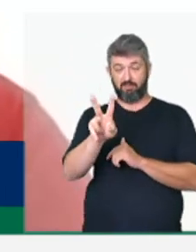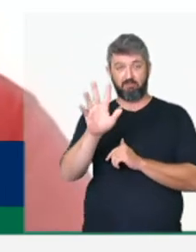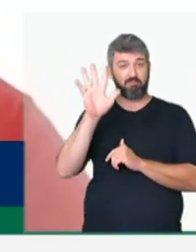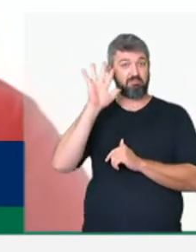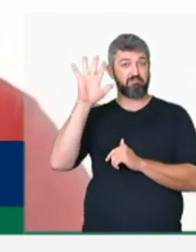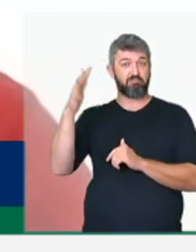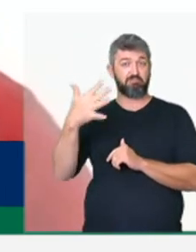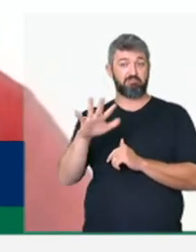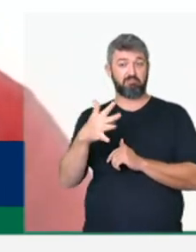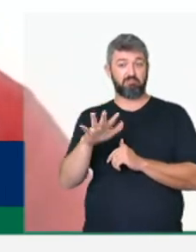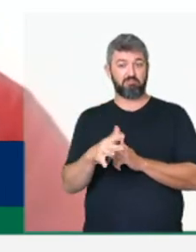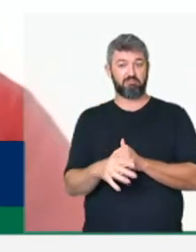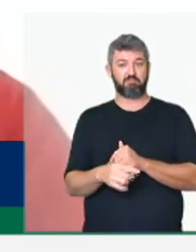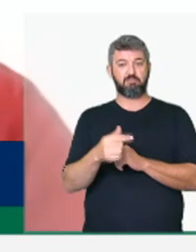DIZER QUE O TEXTO DA MP INVIABILIZARÁAS